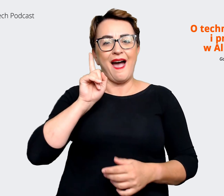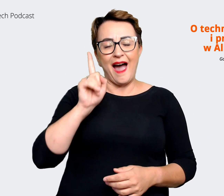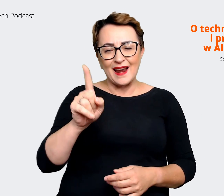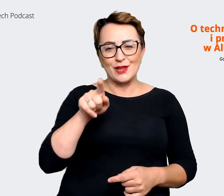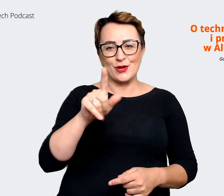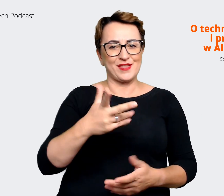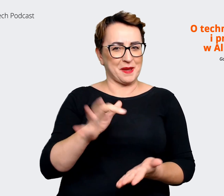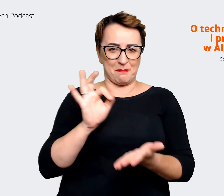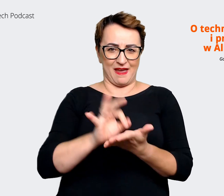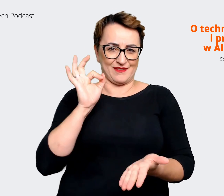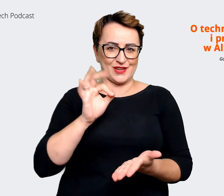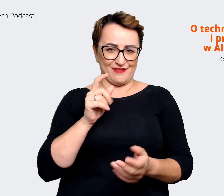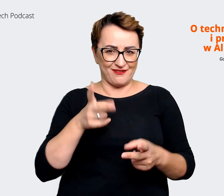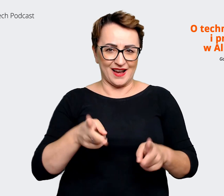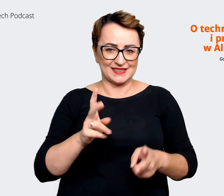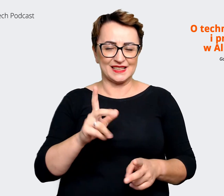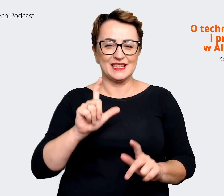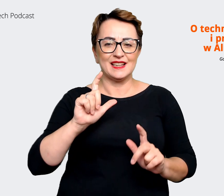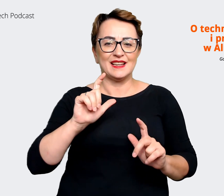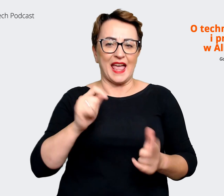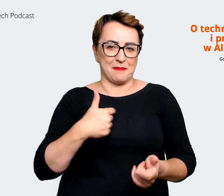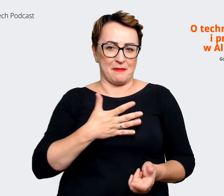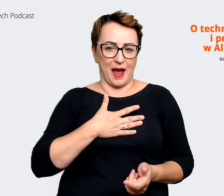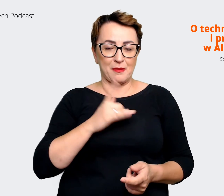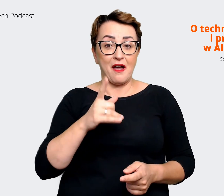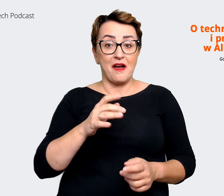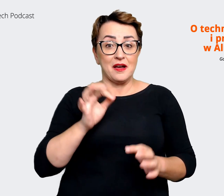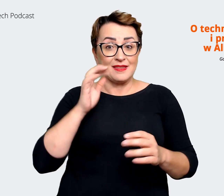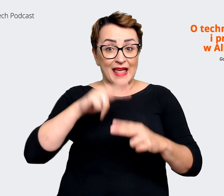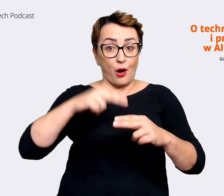którą mam, że finalnie to nie wiem, czy wszystko to co robię to ma duży